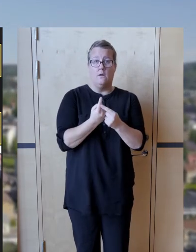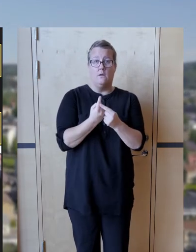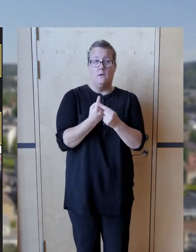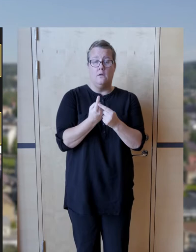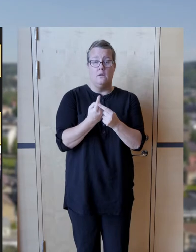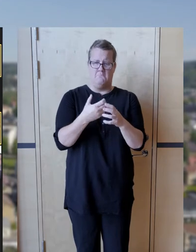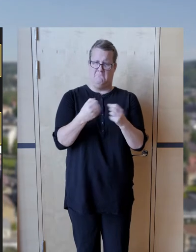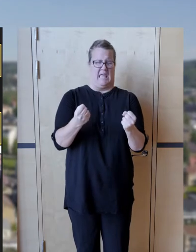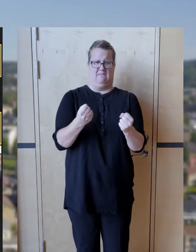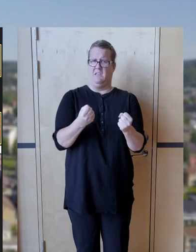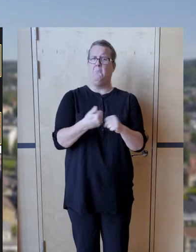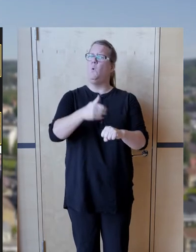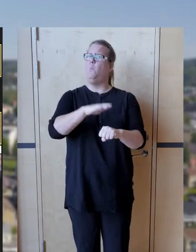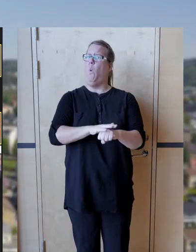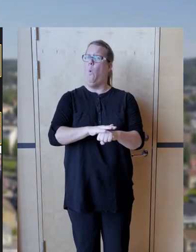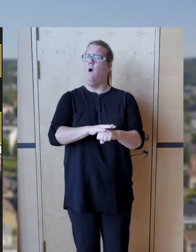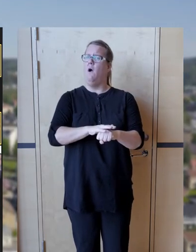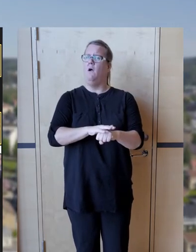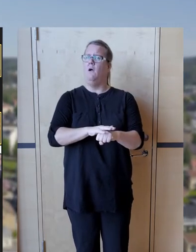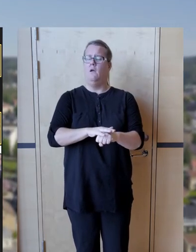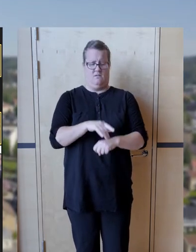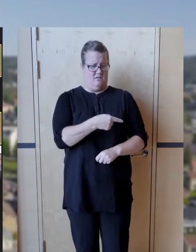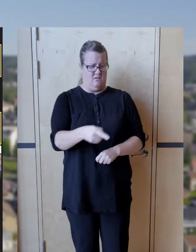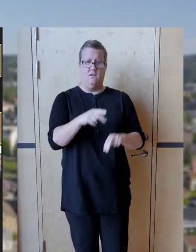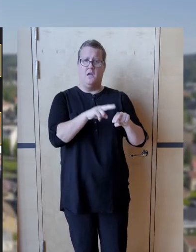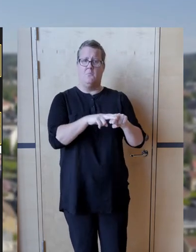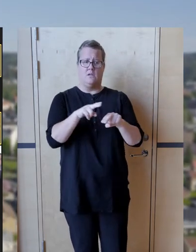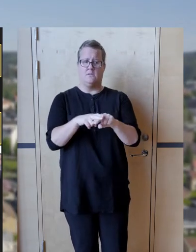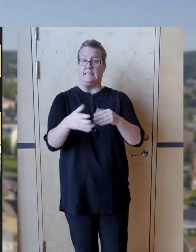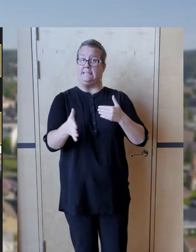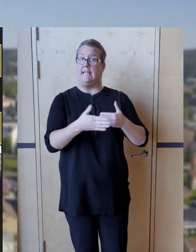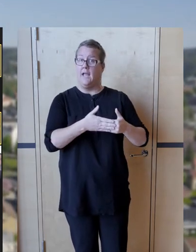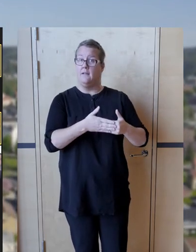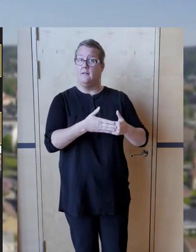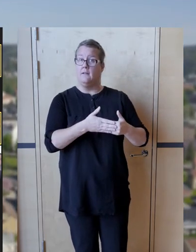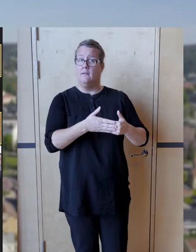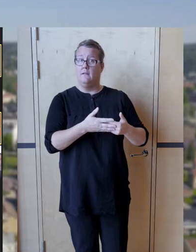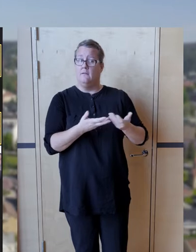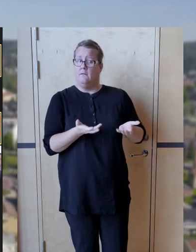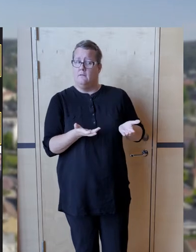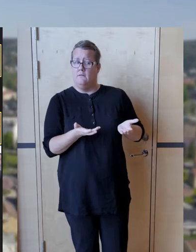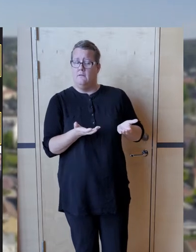Tittar vi på morgon är platsen som Stäng då Stängde Socialnämnden dom